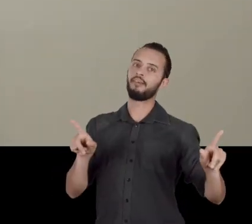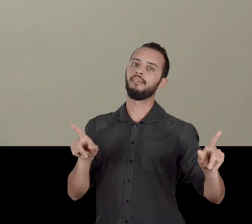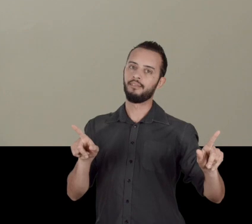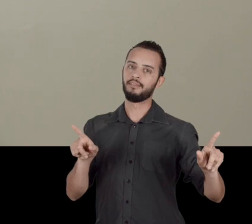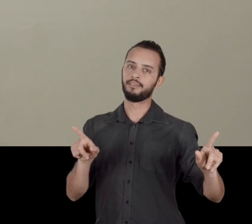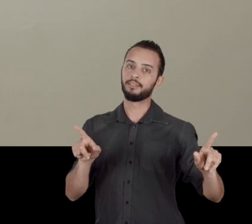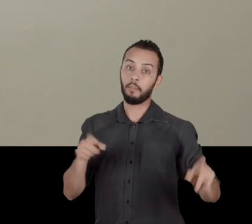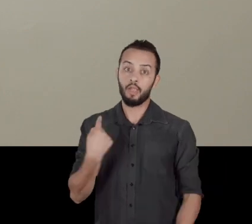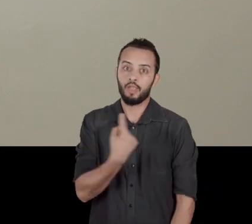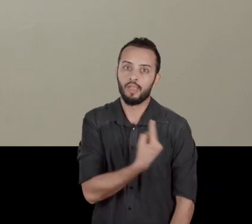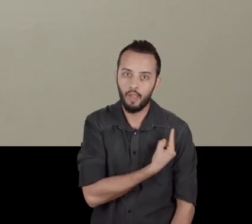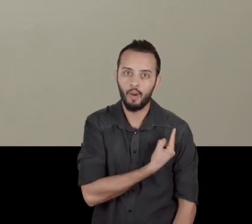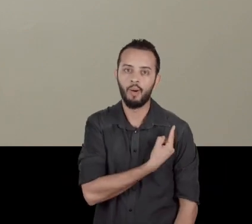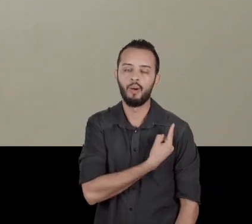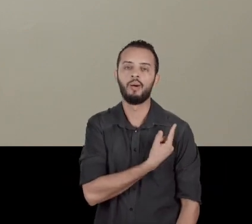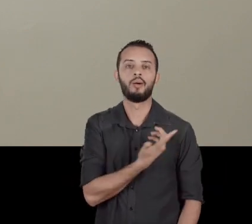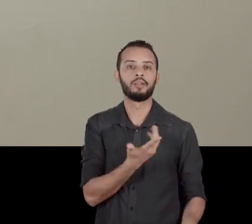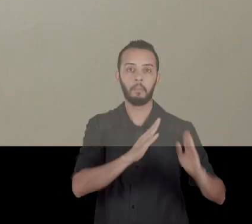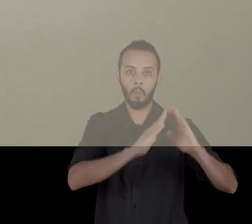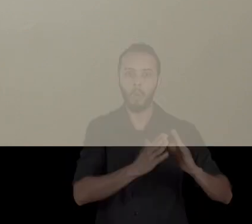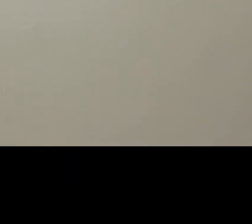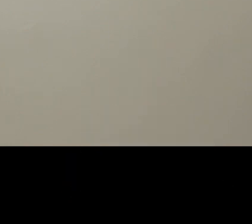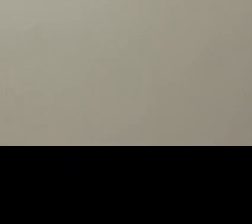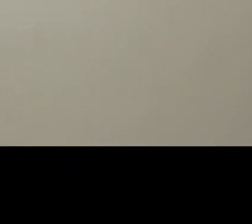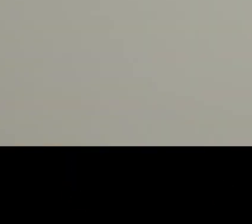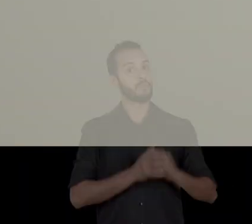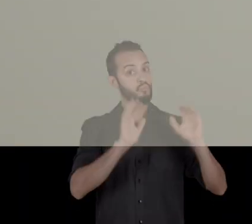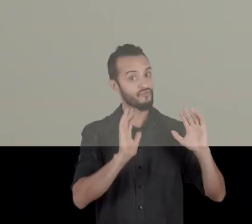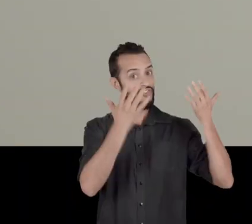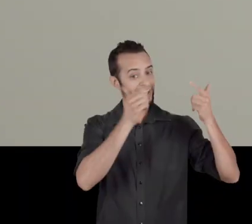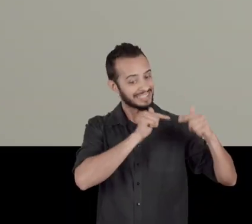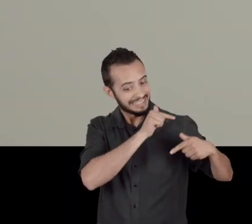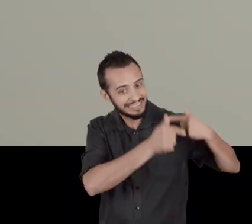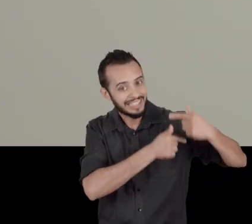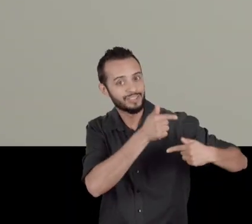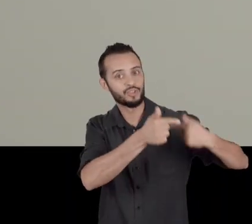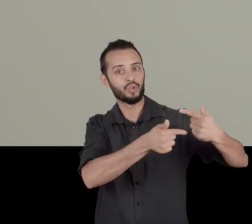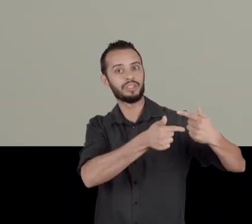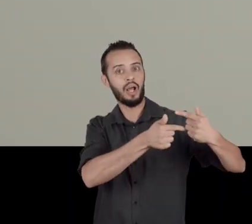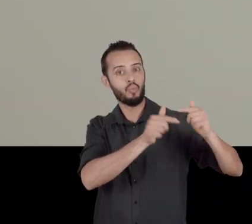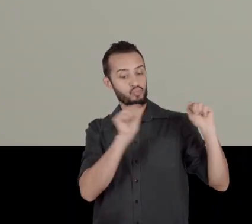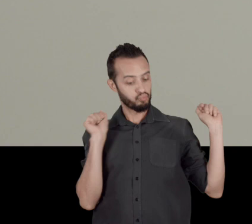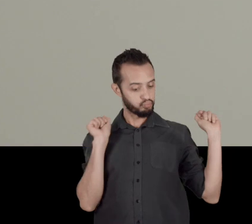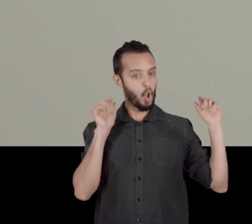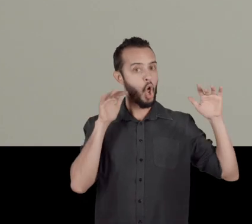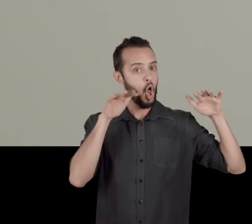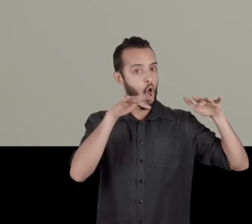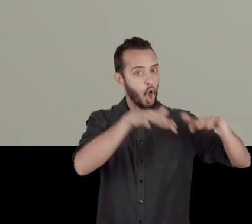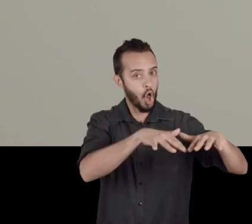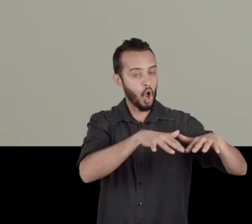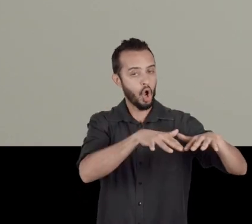particularmente para nós que vivemos em cidades maiores, porque esse tipo de vivência